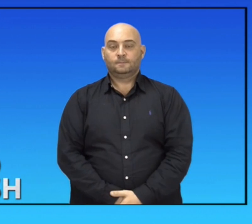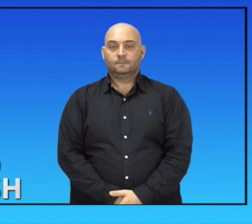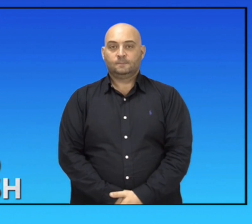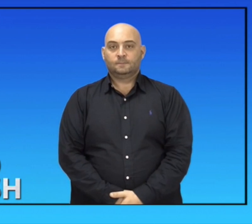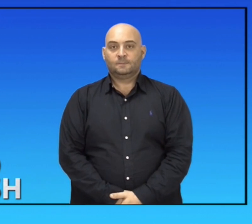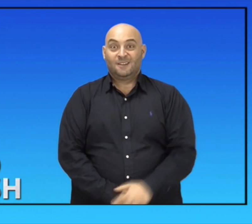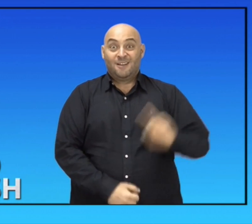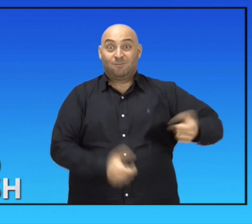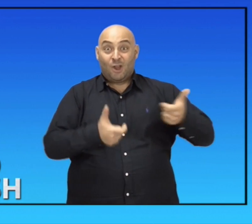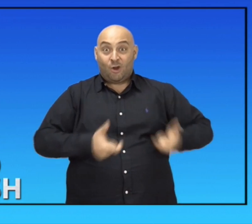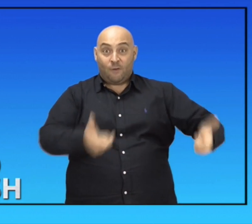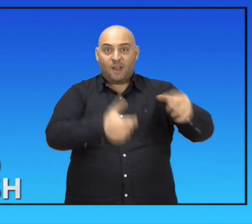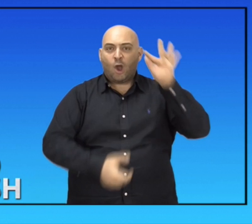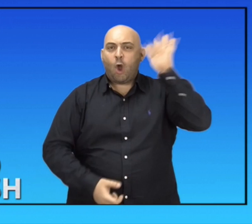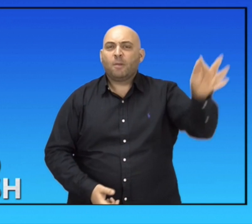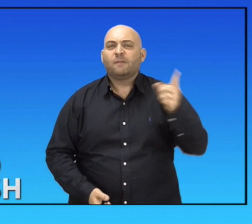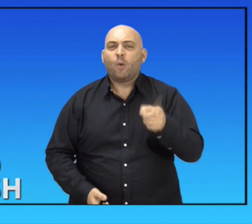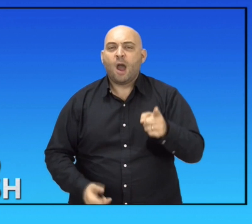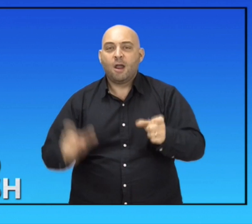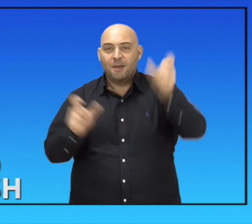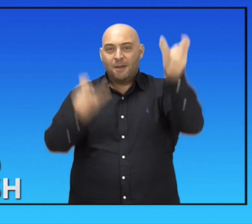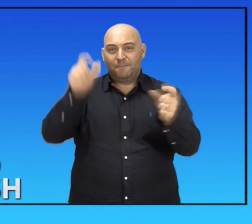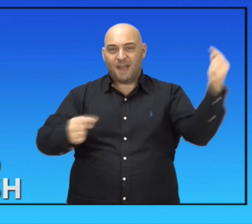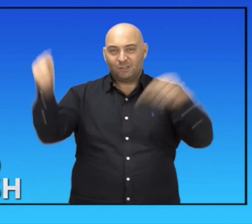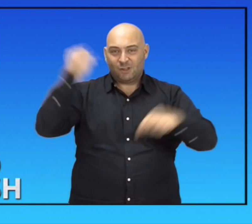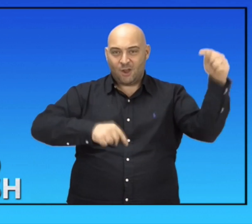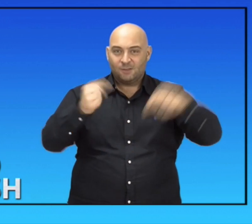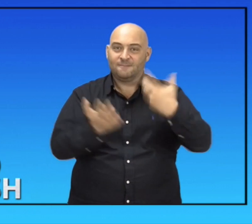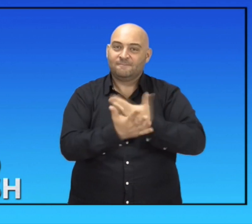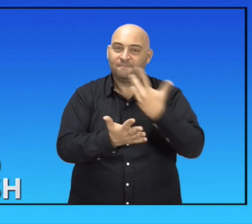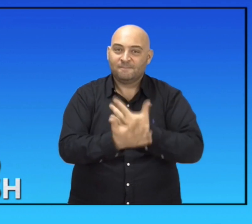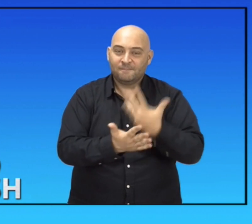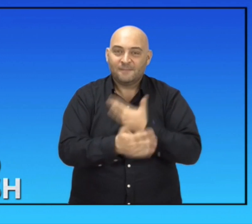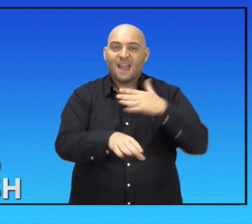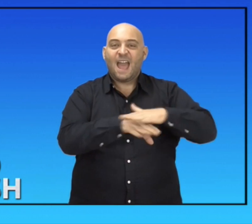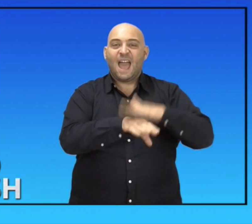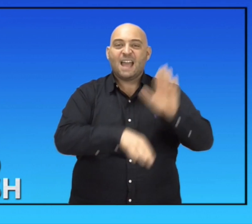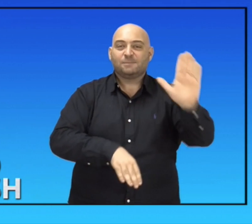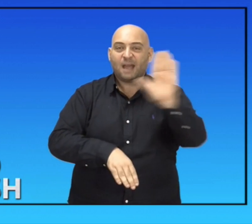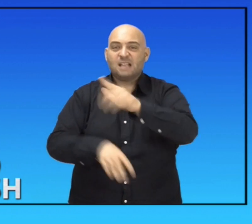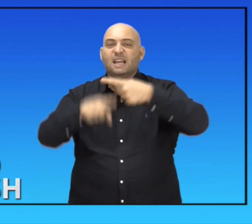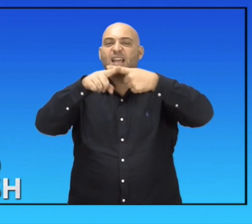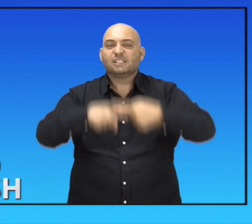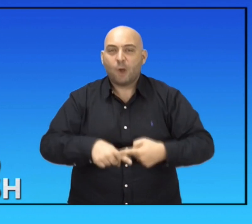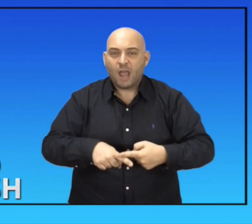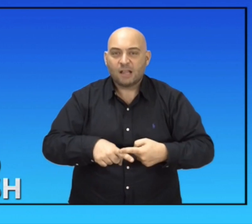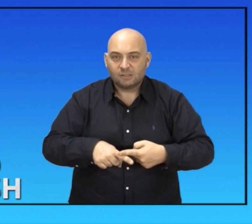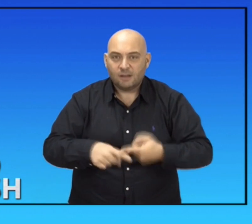L'obiettivo del Convegno è quello delle persone sorde che raccontano le loro esperienze, testimonianza e